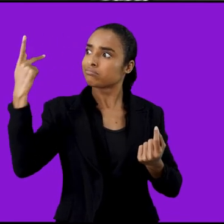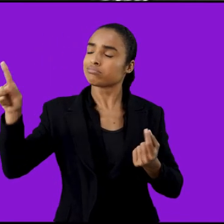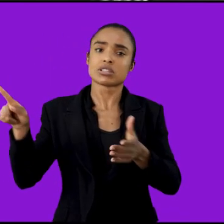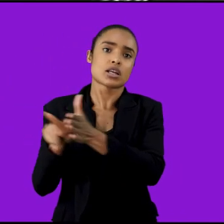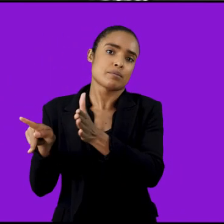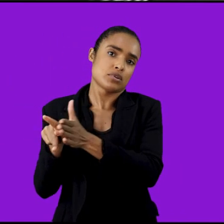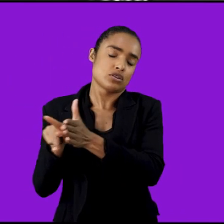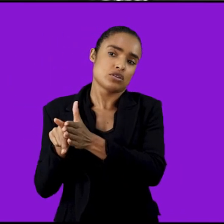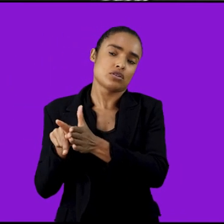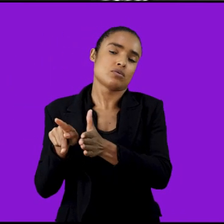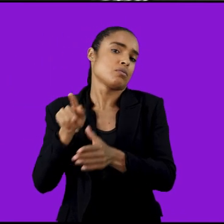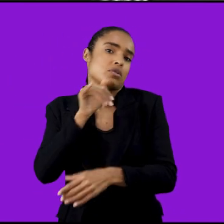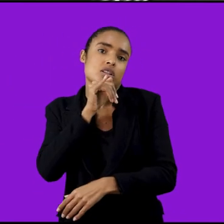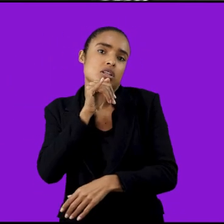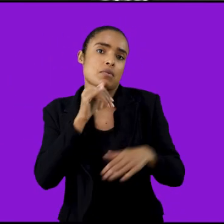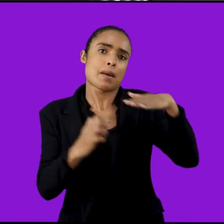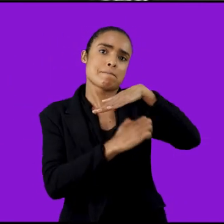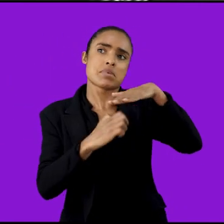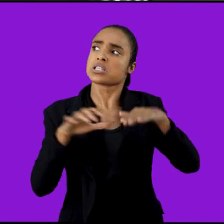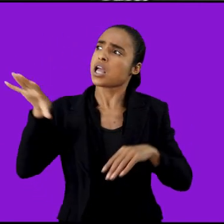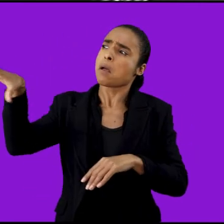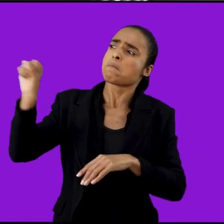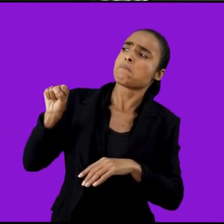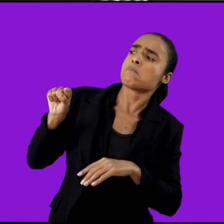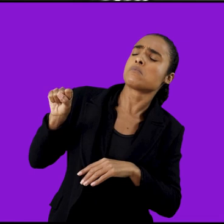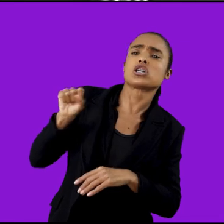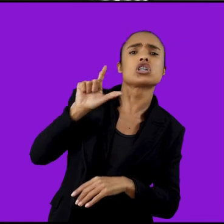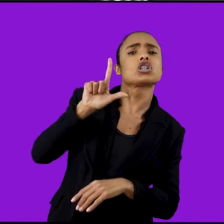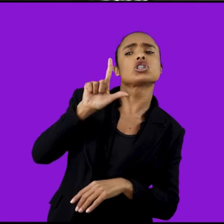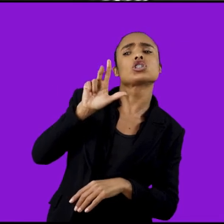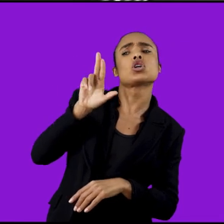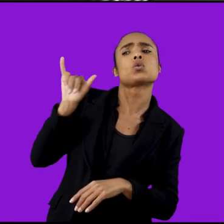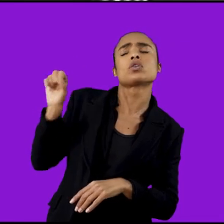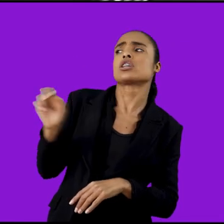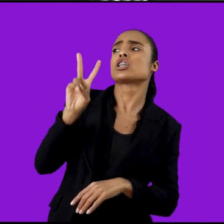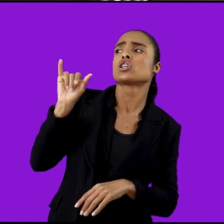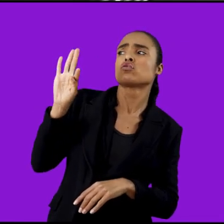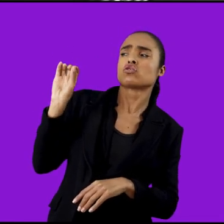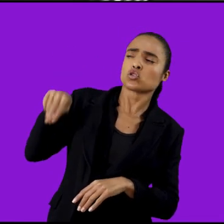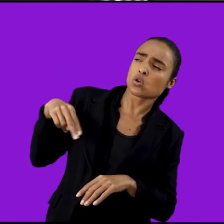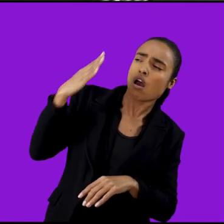Caramba Assim, quando uma, sei lá. Uma Louis Vuitton da vida Sim